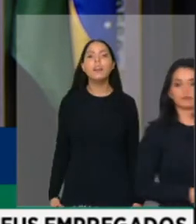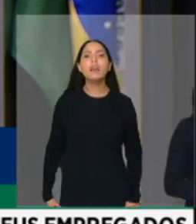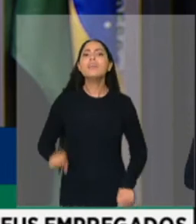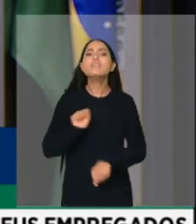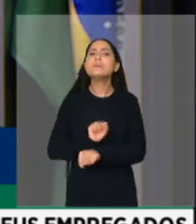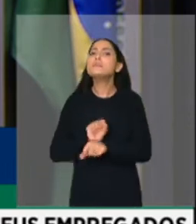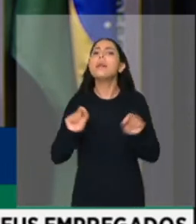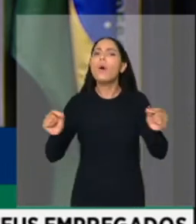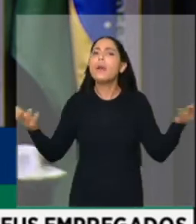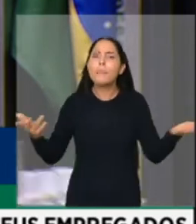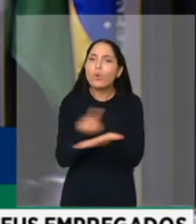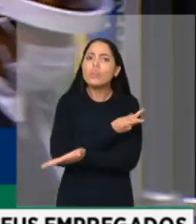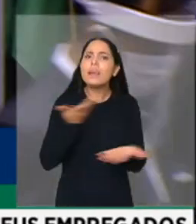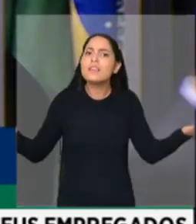ACONTECER? O QUE É QUE VAMOS ESPERAR? QUANDO TIVERMOS A